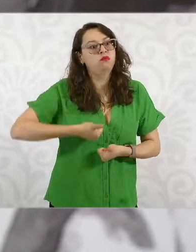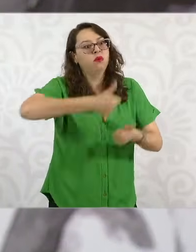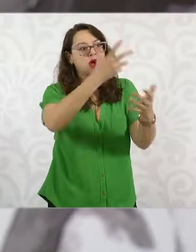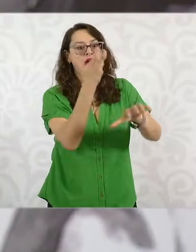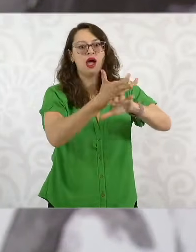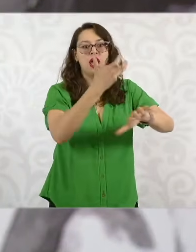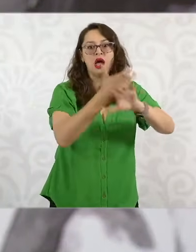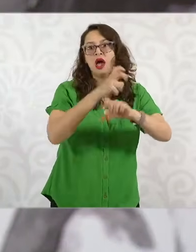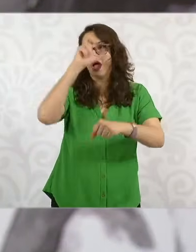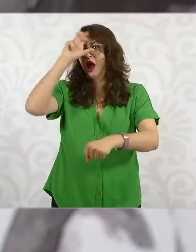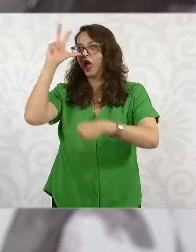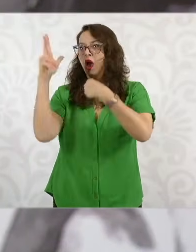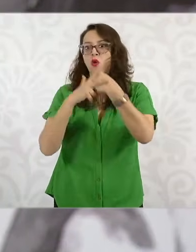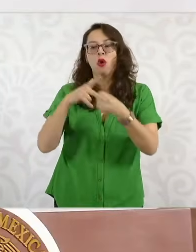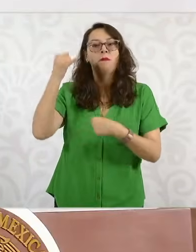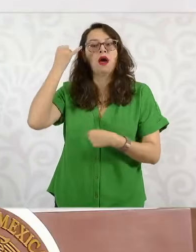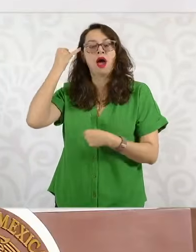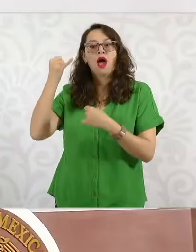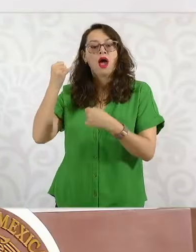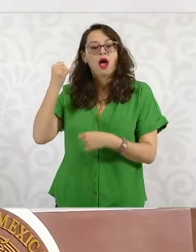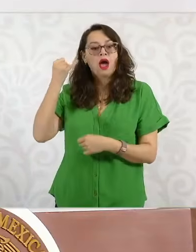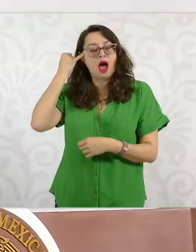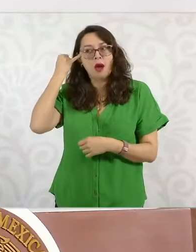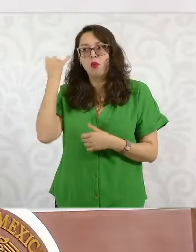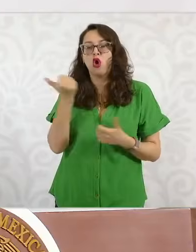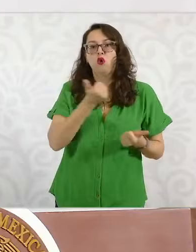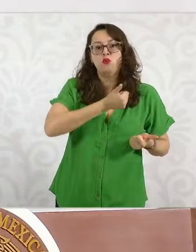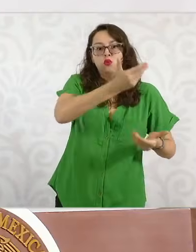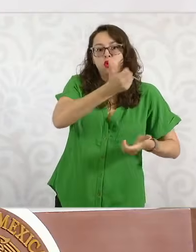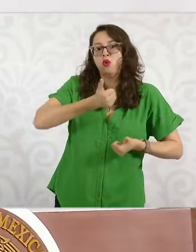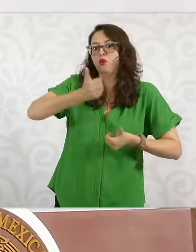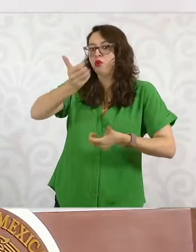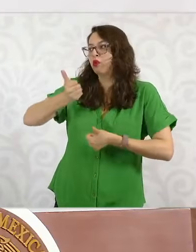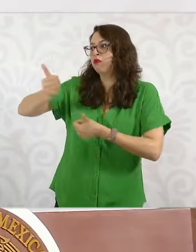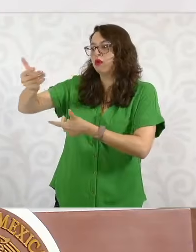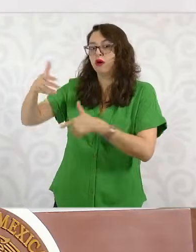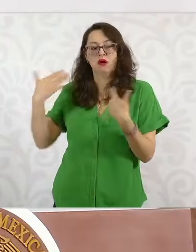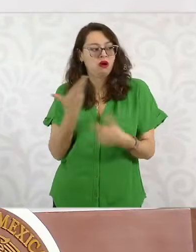ambición comercial que se llevó a cabo eh auspiciada por el gobierno de la presidenta